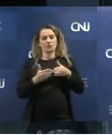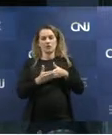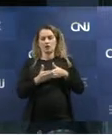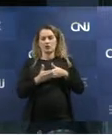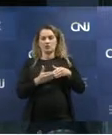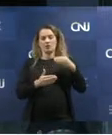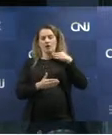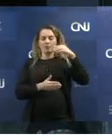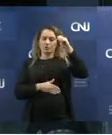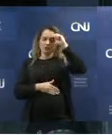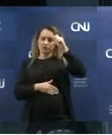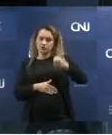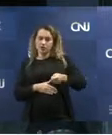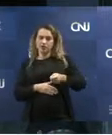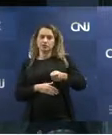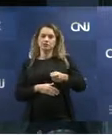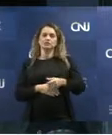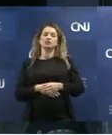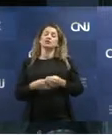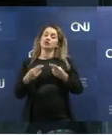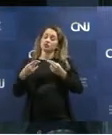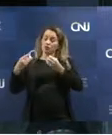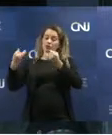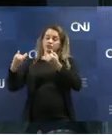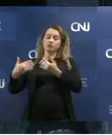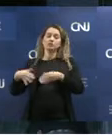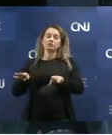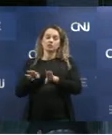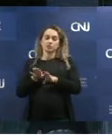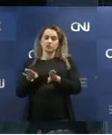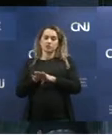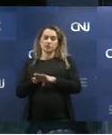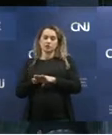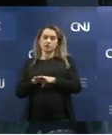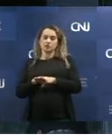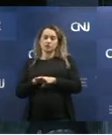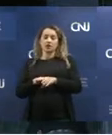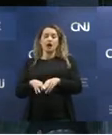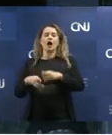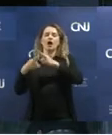Como bem disso, Vossa Excelência, a responsabilidade que recai sobre os ombros